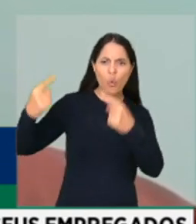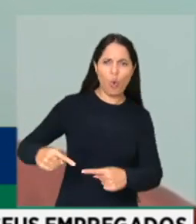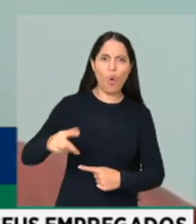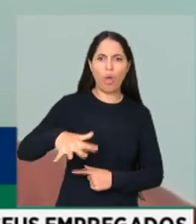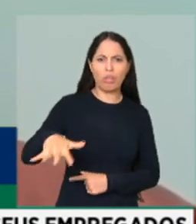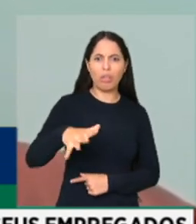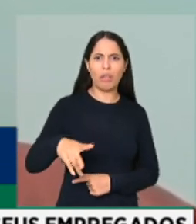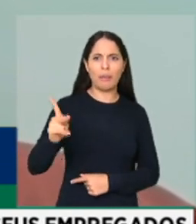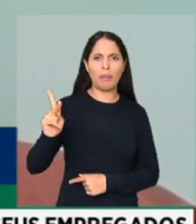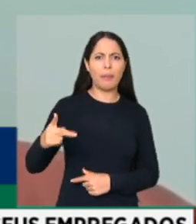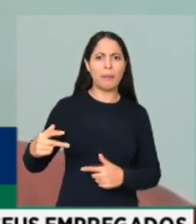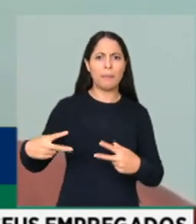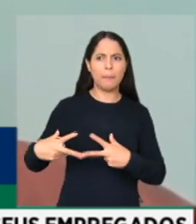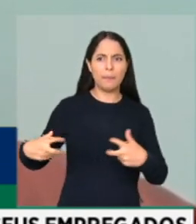SUSPENDA AS AÇÕES DE REPRESSÃO AS GREVES DOS